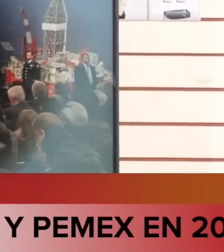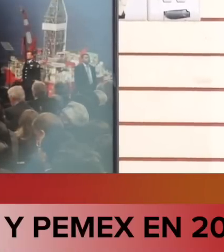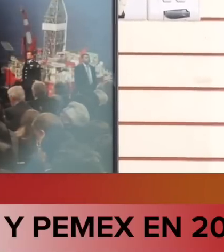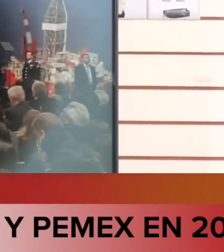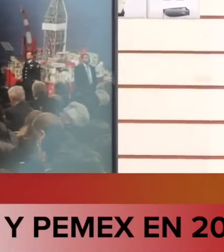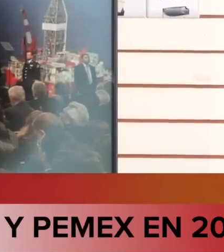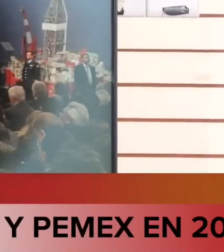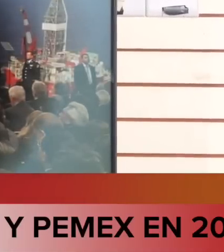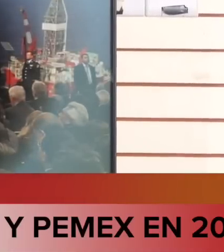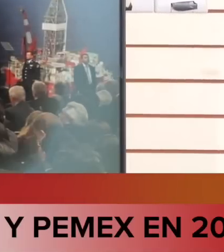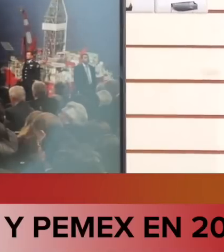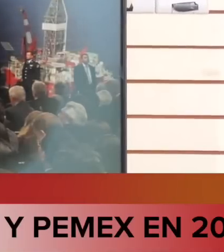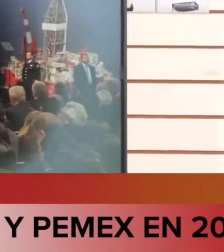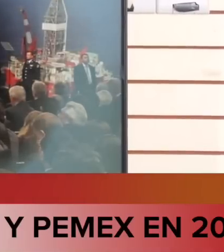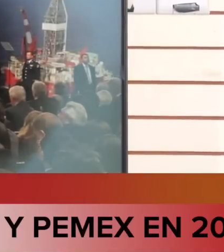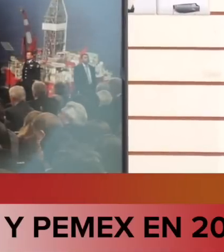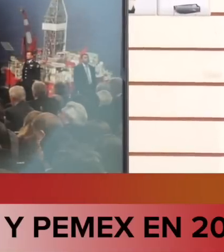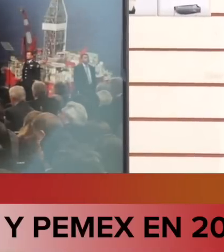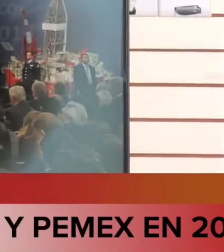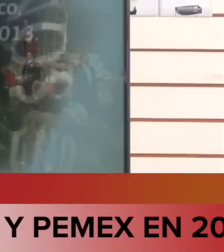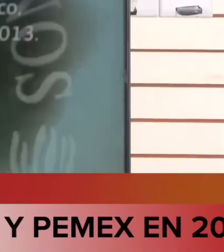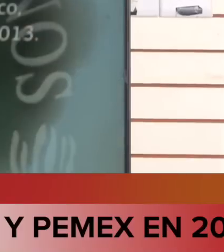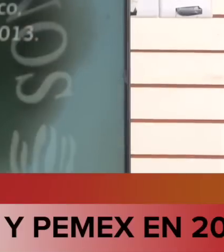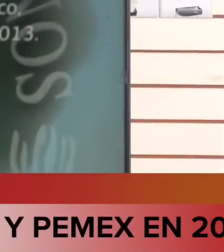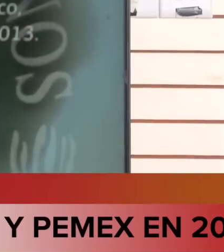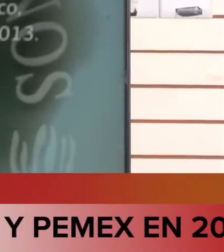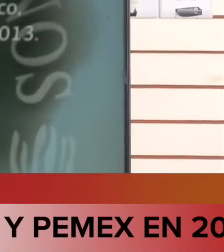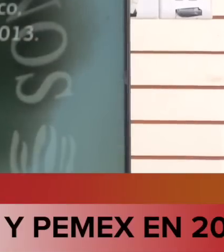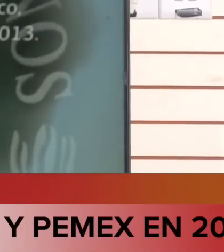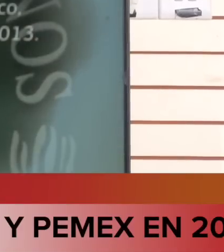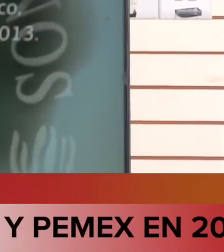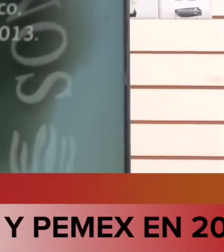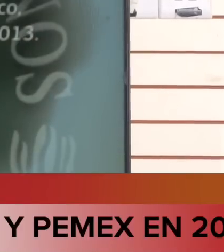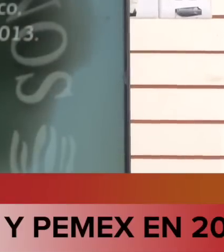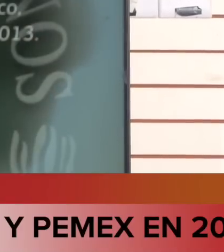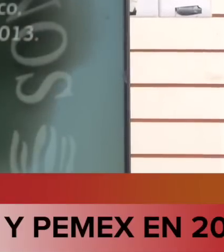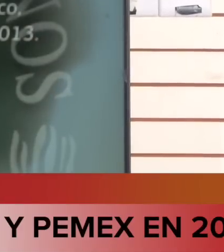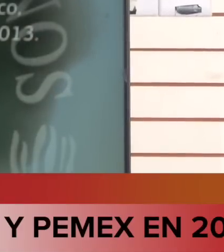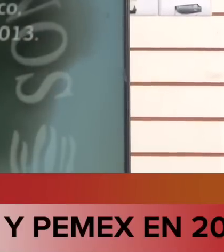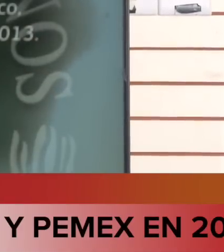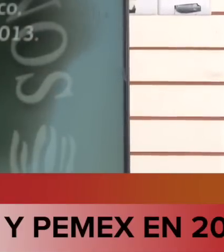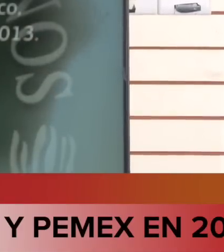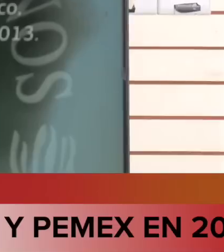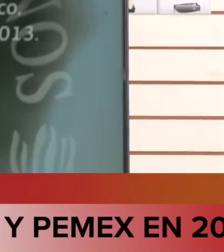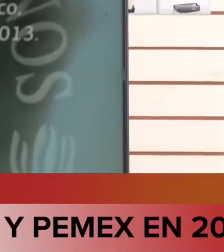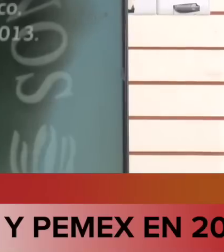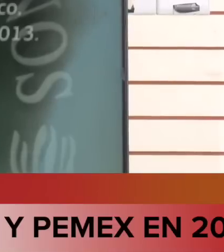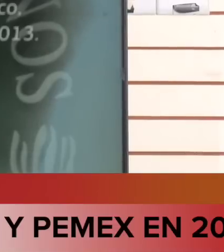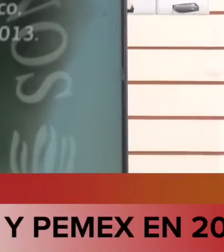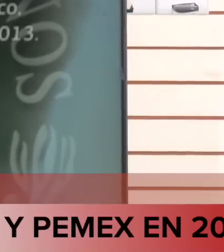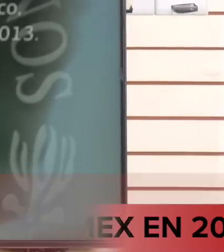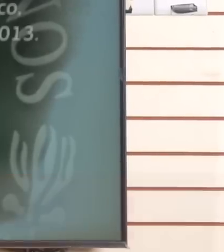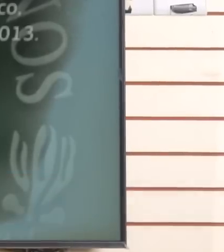beneficio de la sociedad sus trabajadores pueden estar seguros de que sus derechos